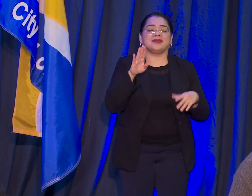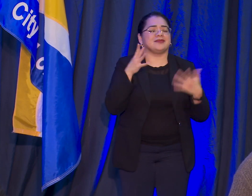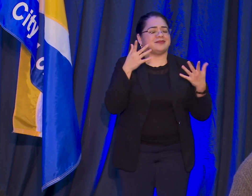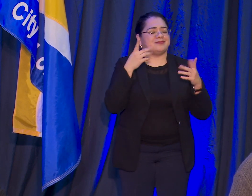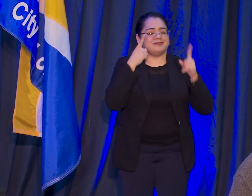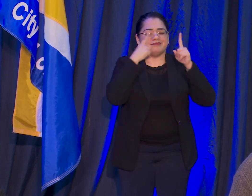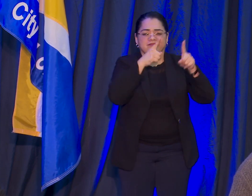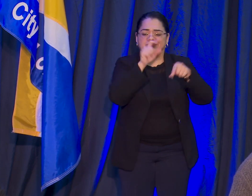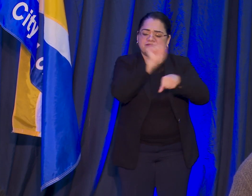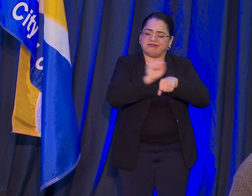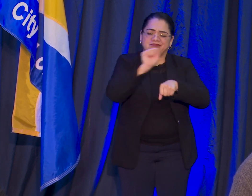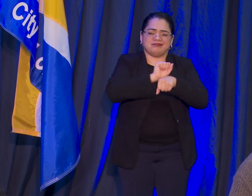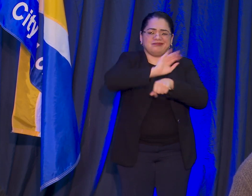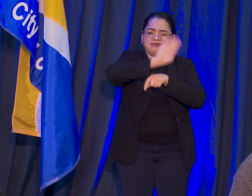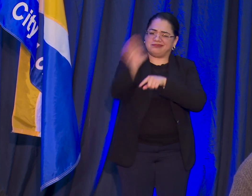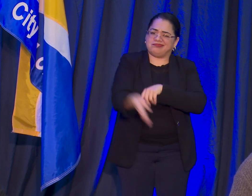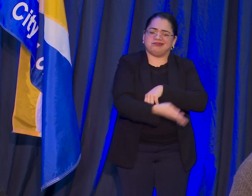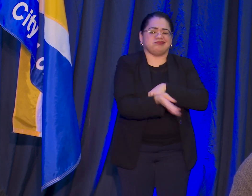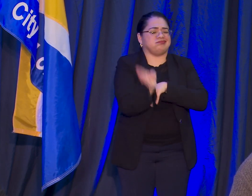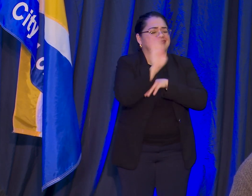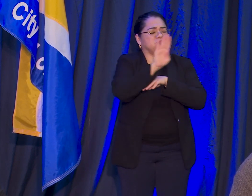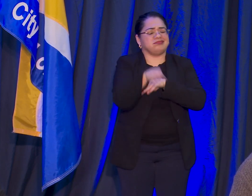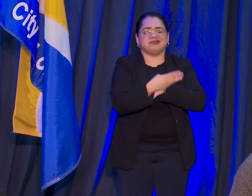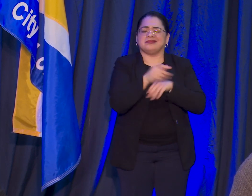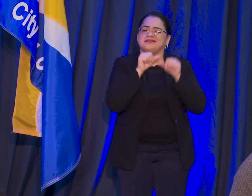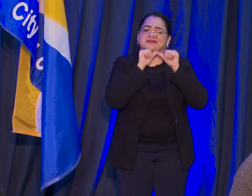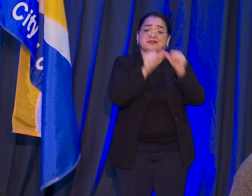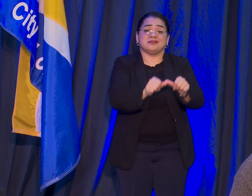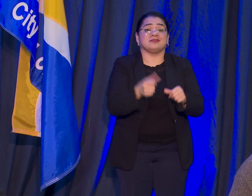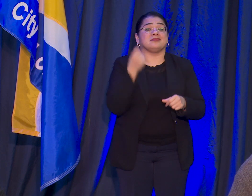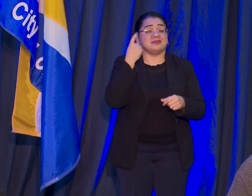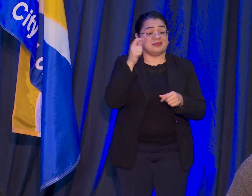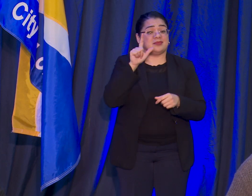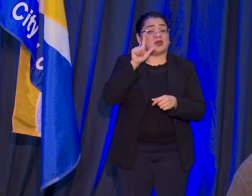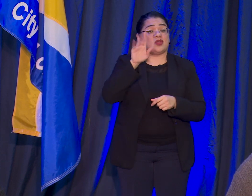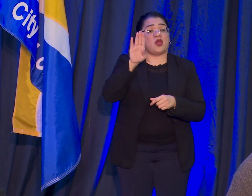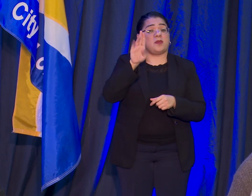trabajando con el distrito escolar day long beach luna versa dad el colegio a